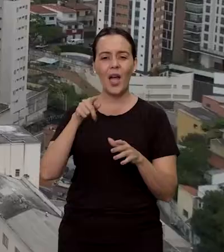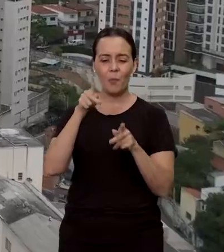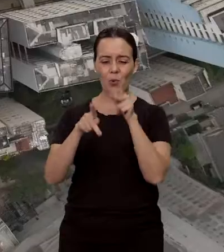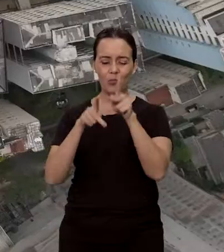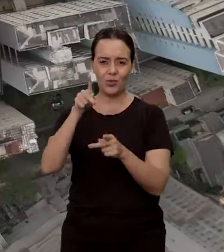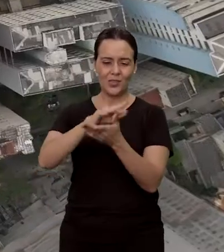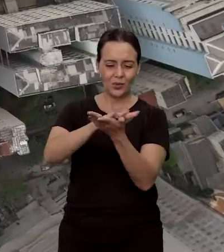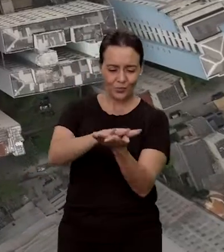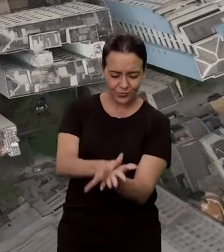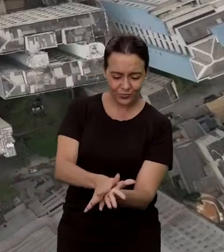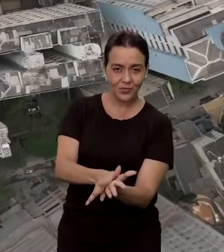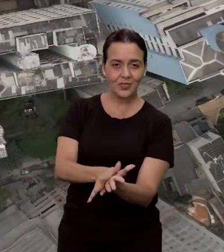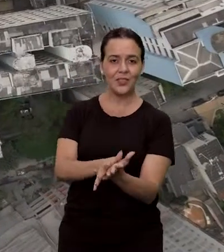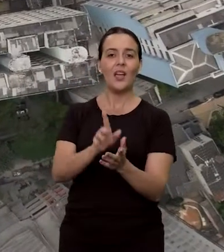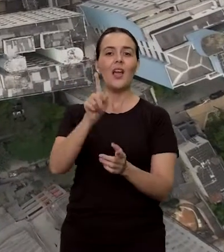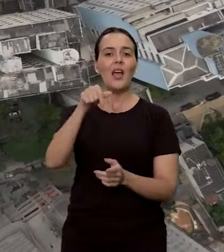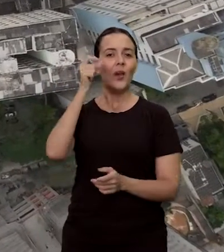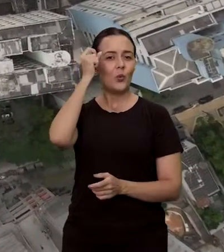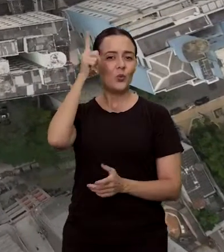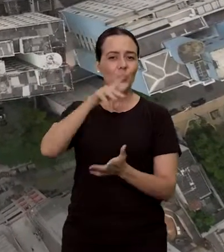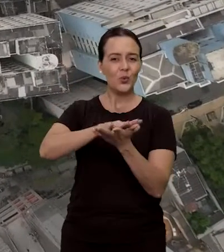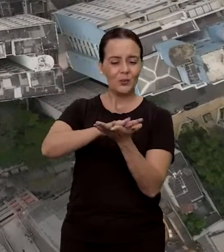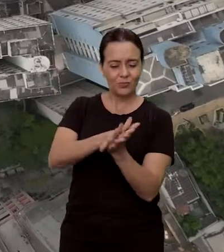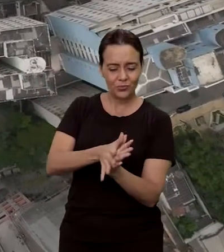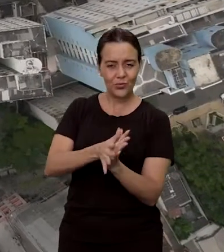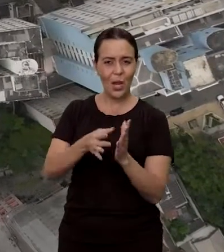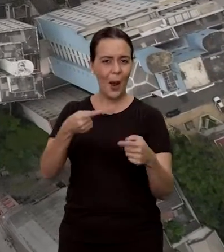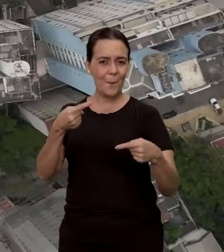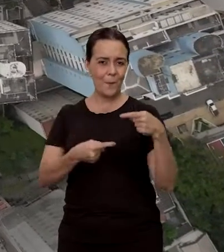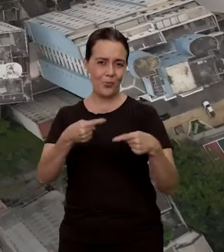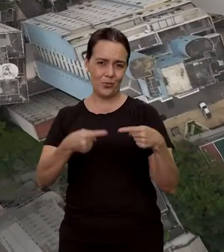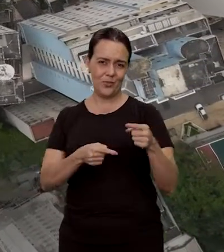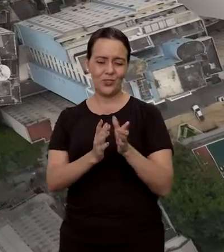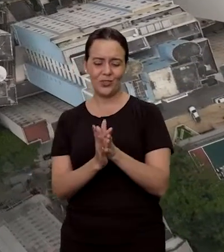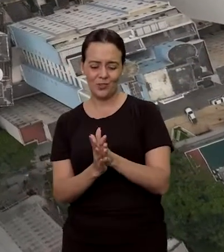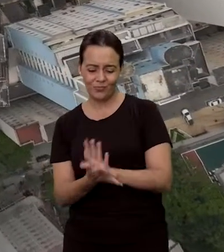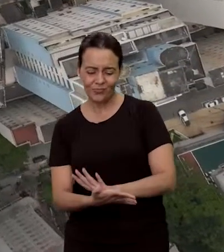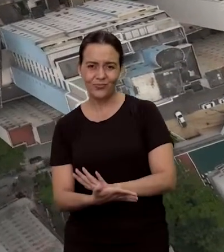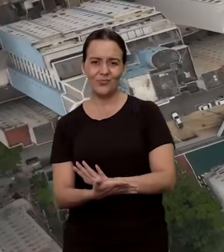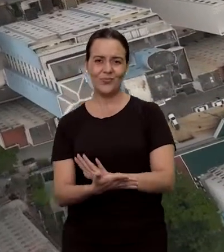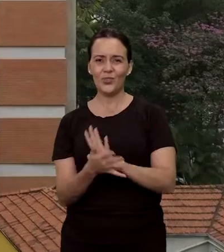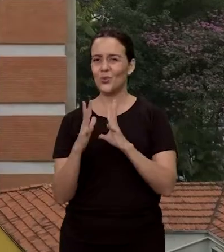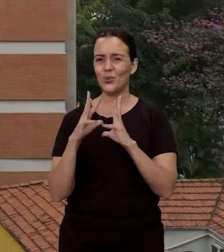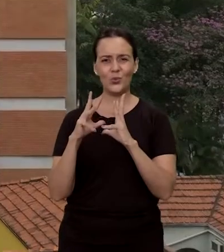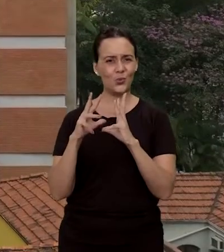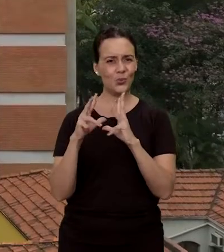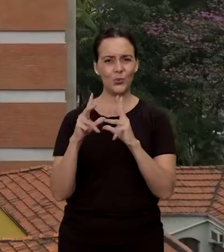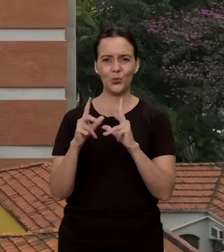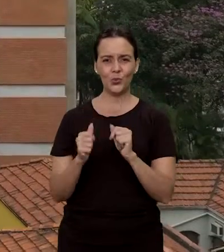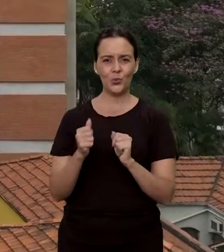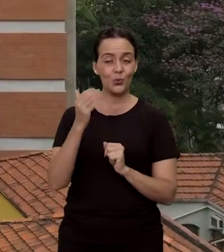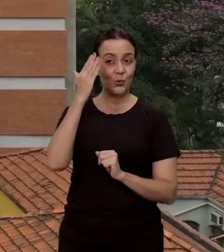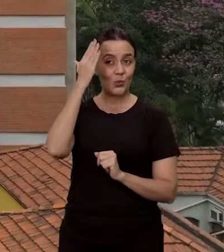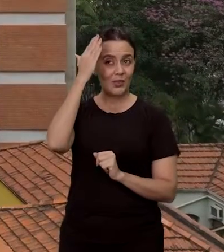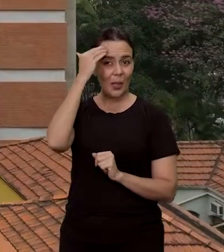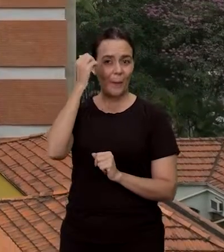aniquilação da cultura, aniquilação política, quando se mata uma cultura, se mata um povo, quando se mata os saberes,